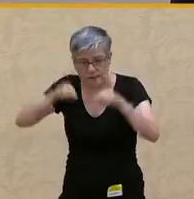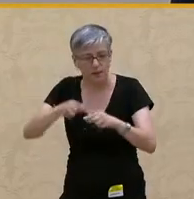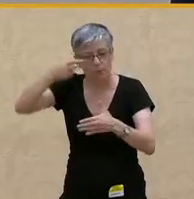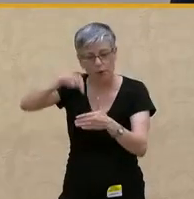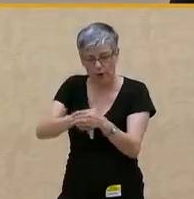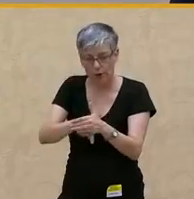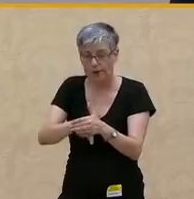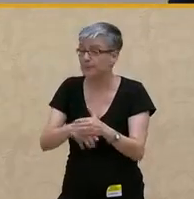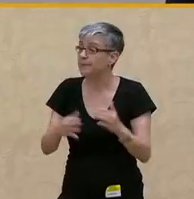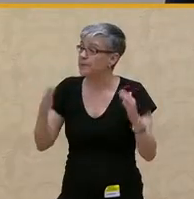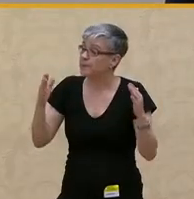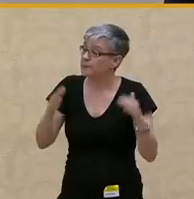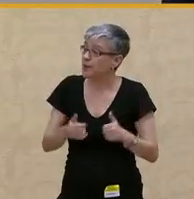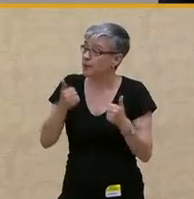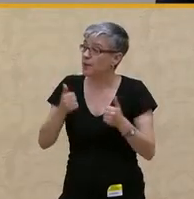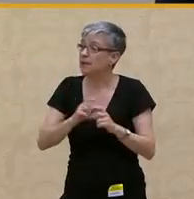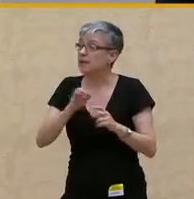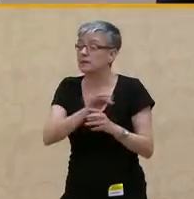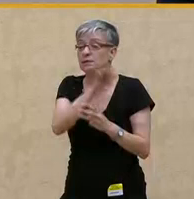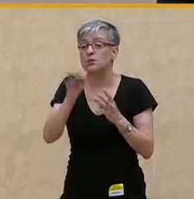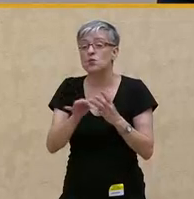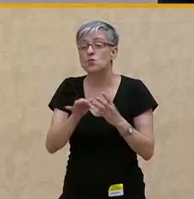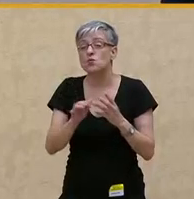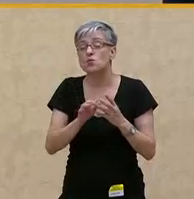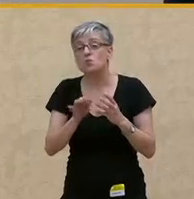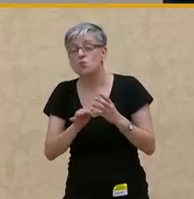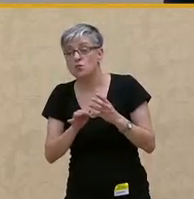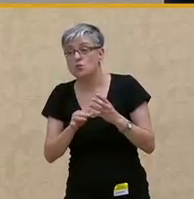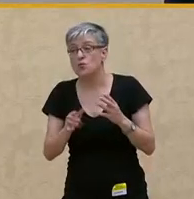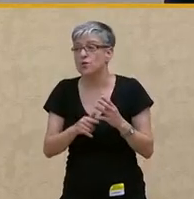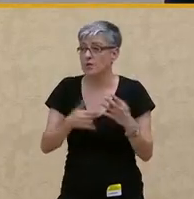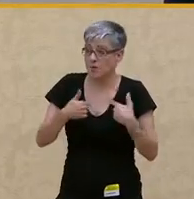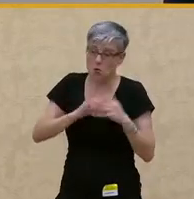Sin más, el siguiente grupo que nos caería por orden de caída, insisto,